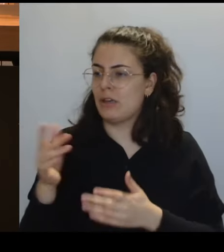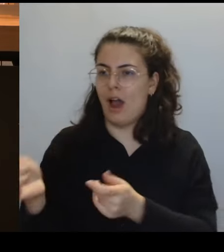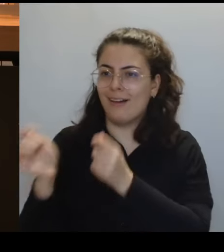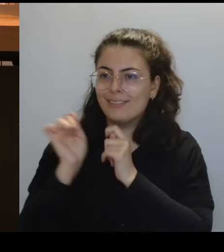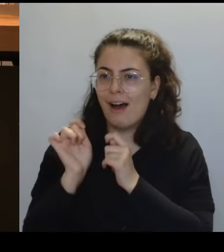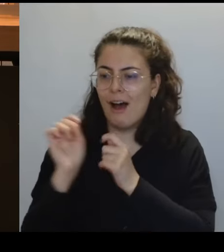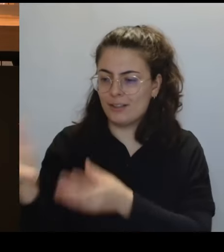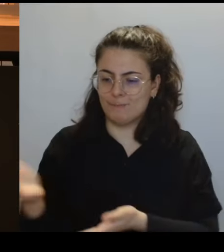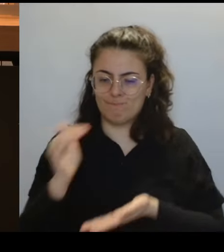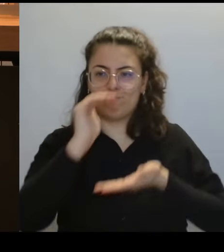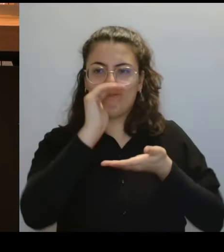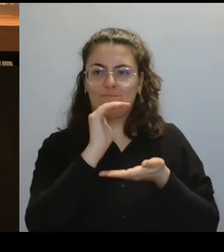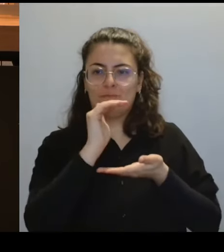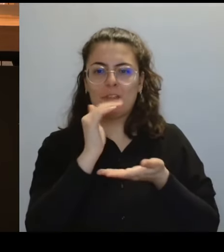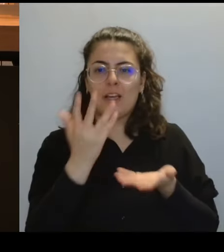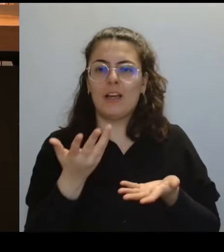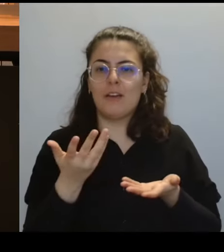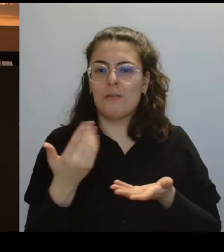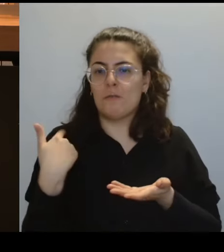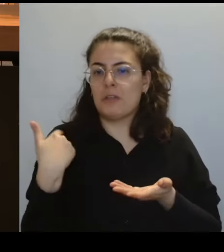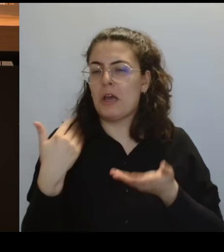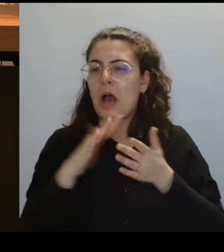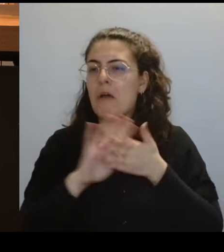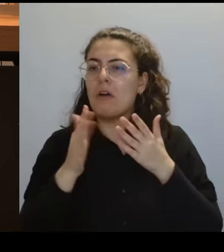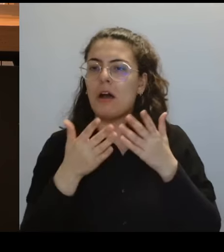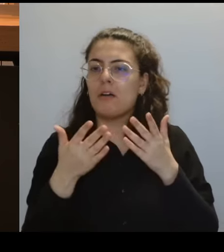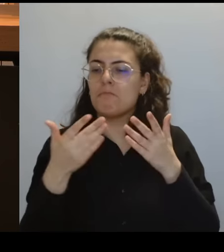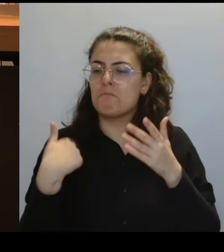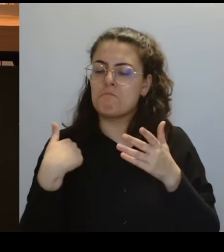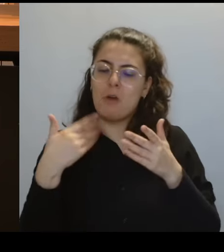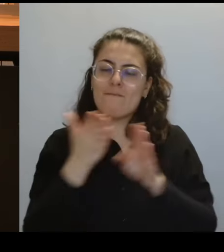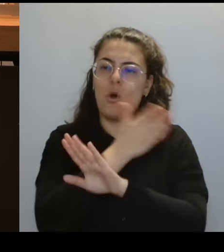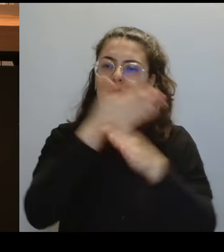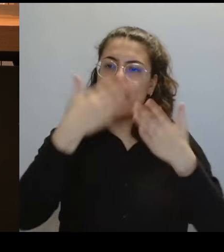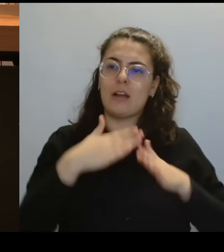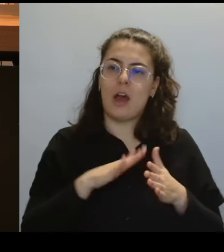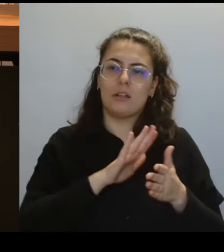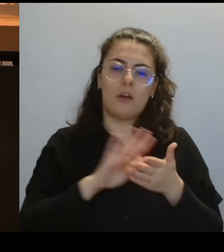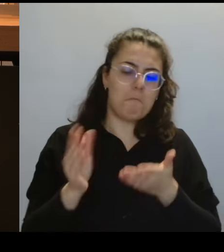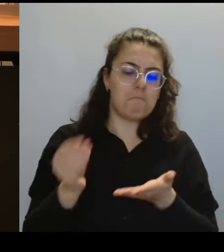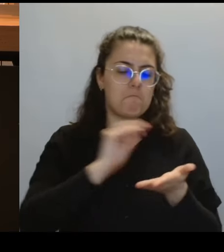Weihnachtsbaum kurz mal dahin geklatscht haben. Ist schon ein bisschen eine Zumutung, wie Sie